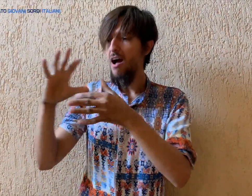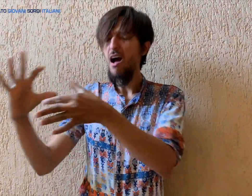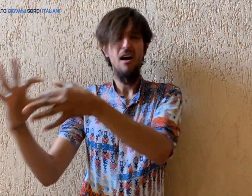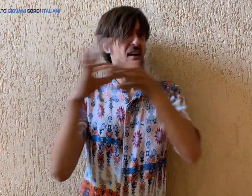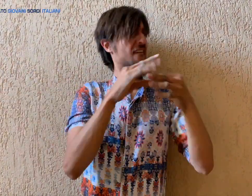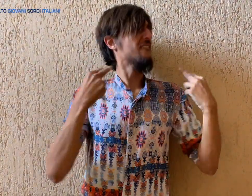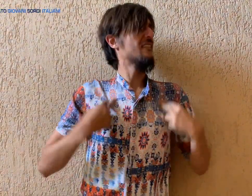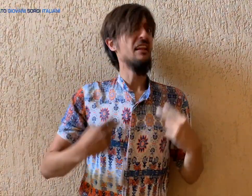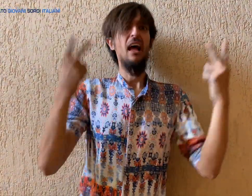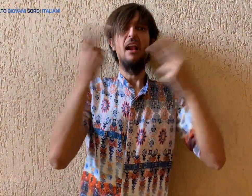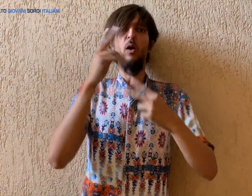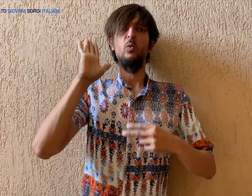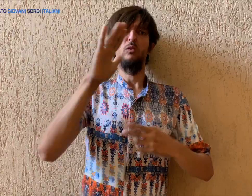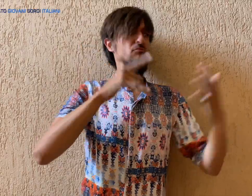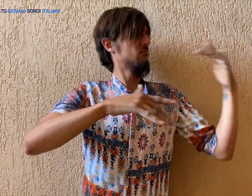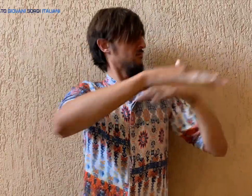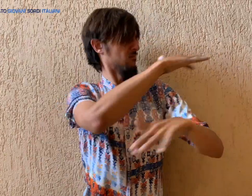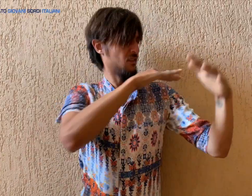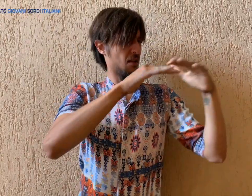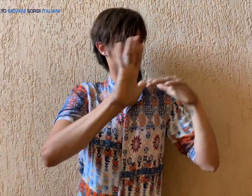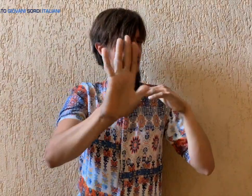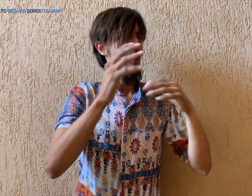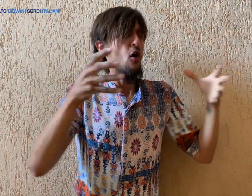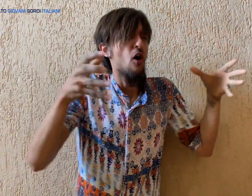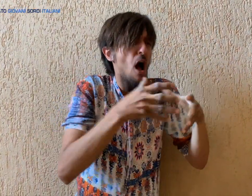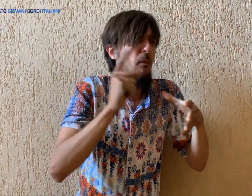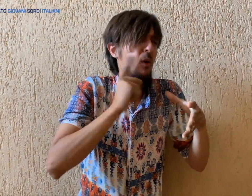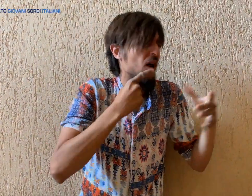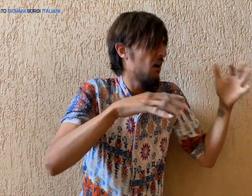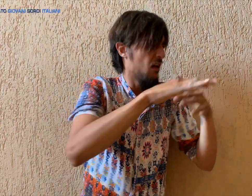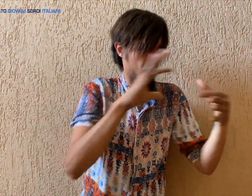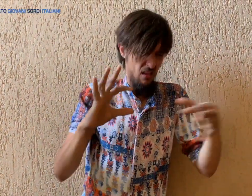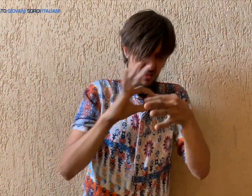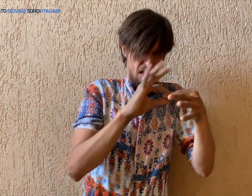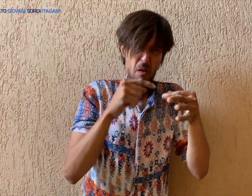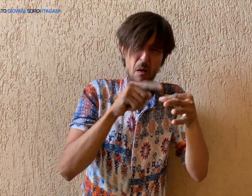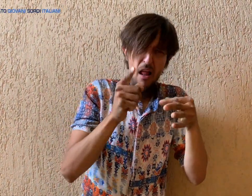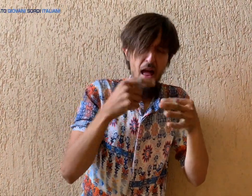Questo in realtà ci porta a pensare alla vita di tutti i giorni, e anche alla comunità sorda.